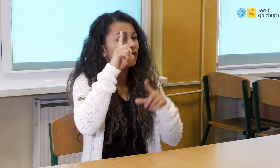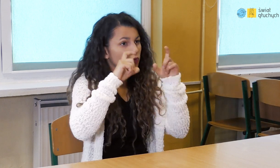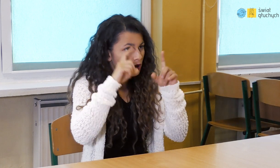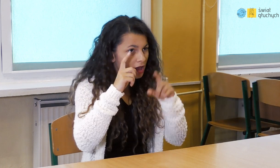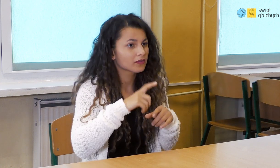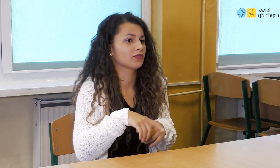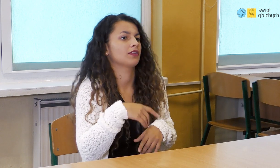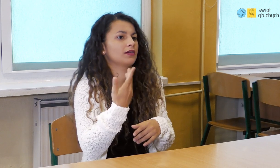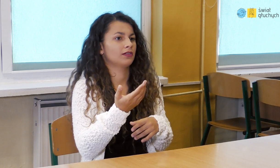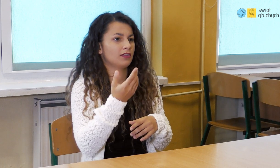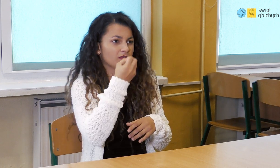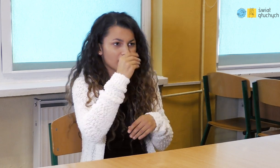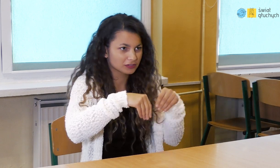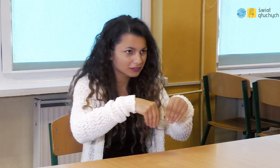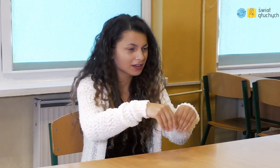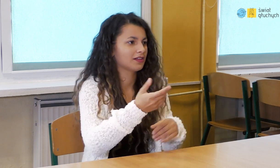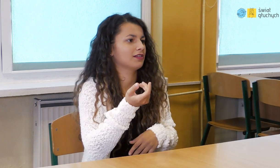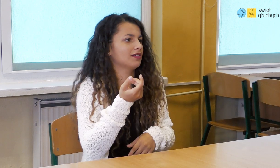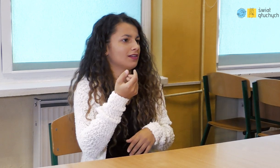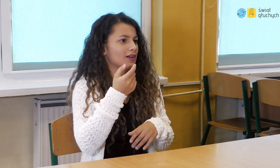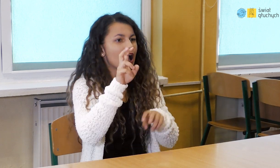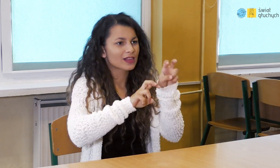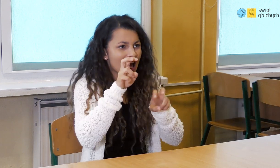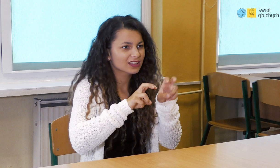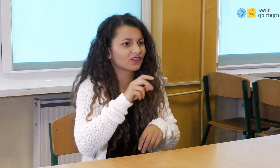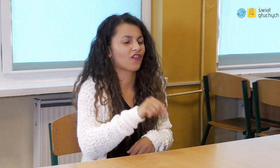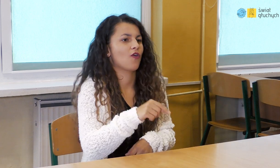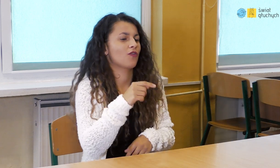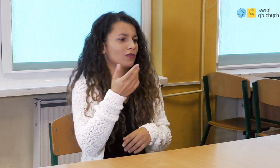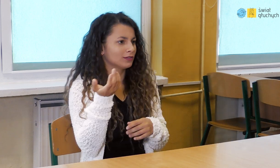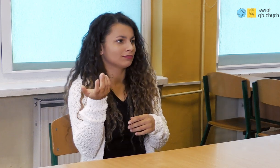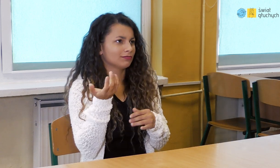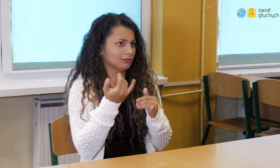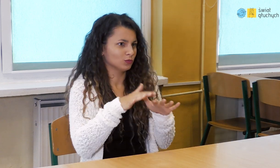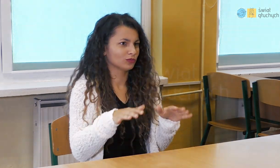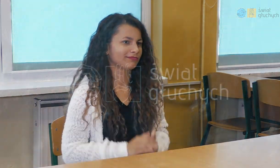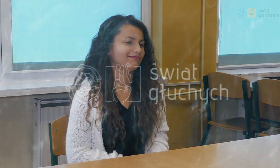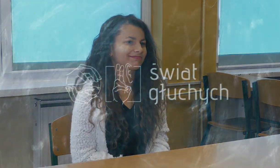Fotografia, ogrodnictwo, hotelarstwo oraz dużo innych.